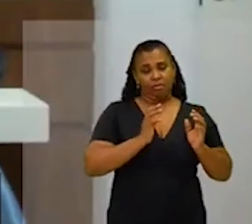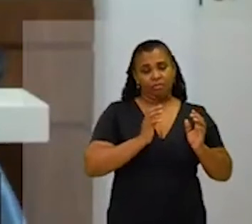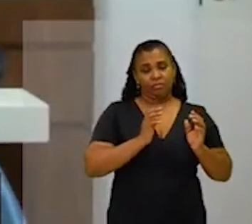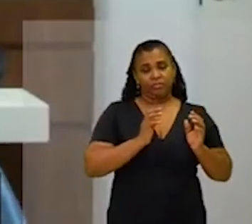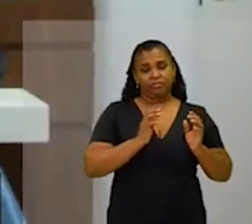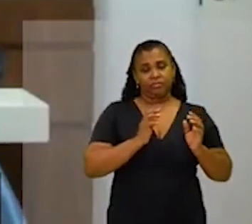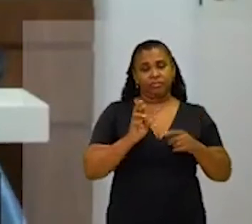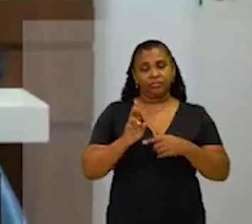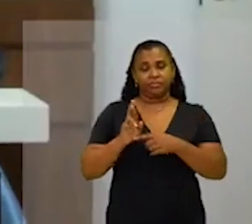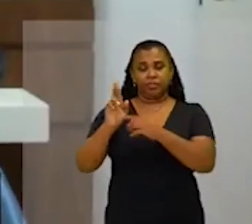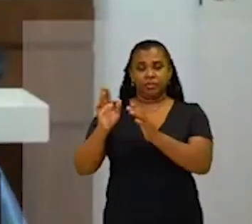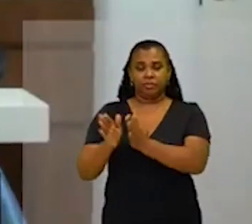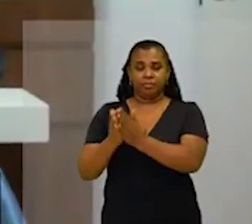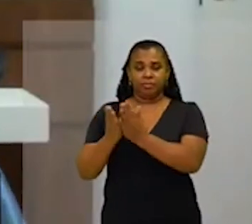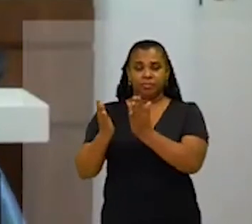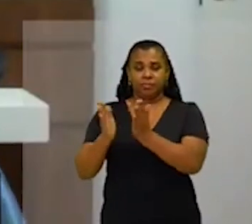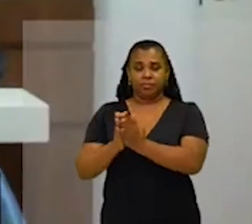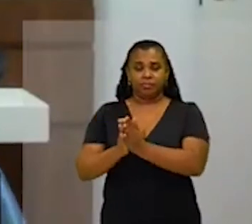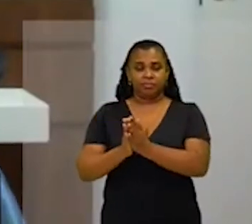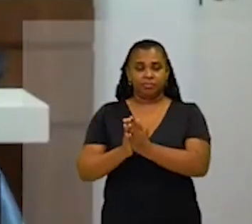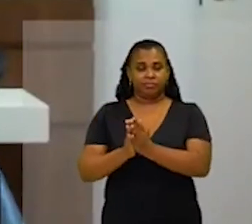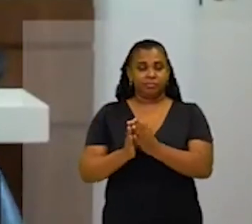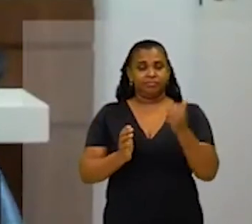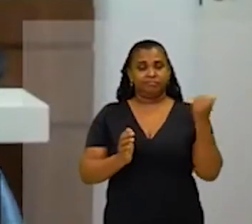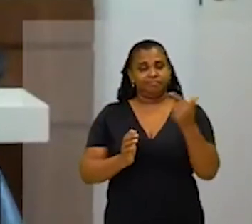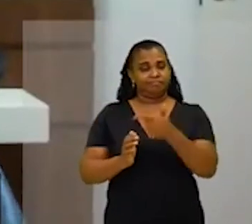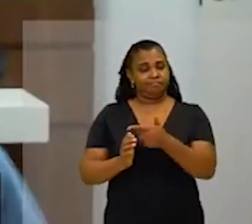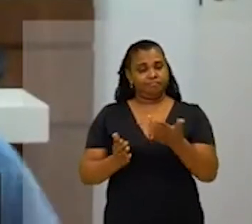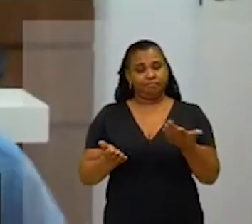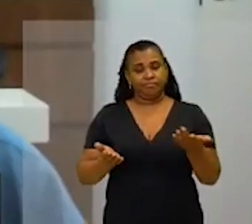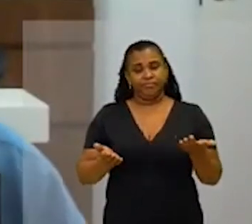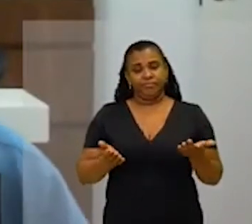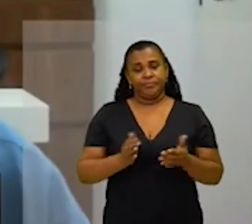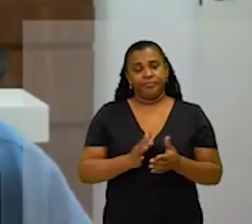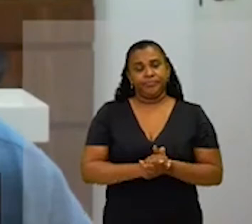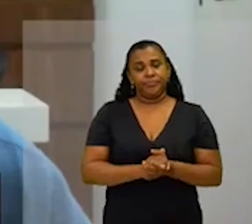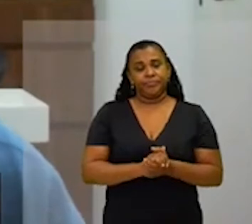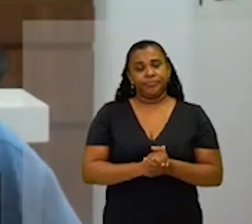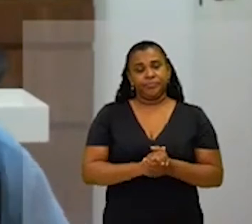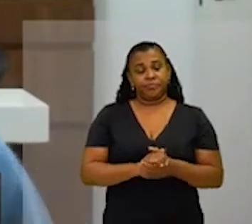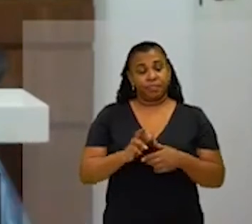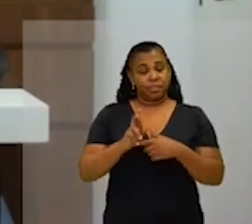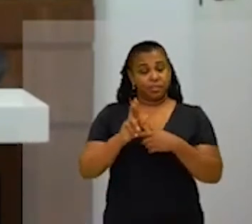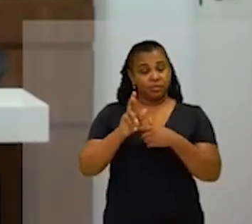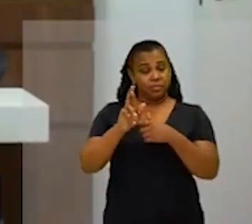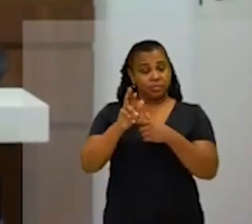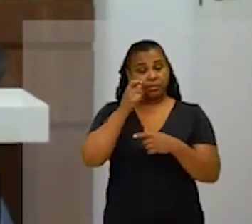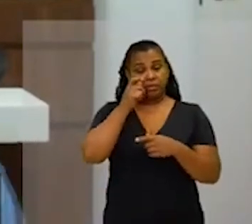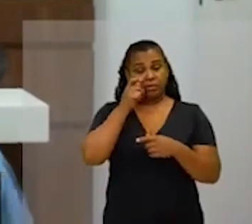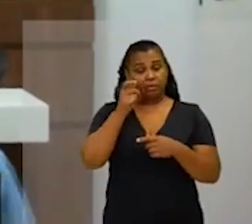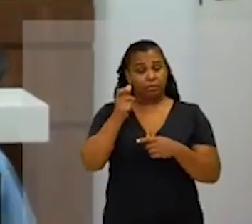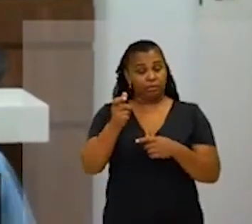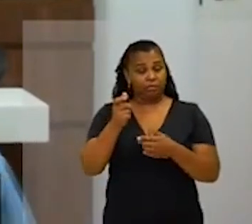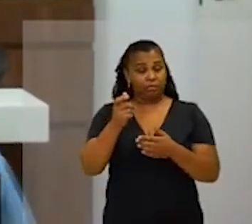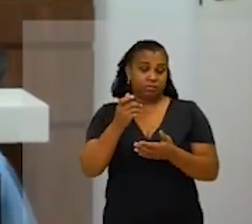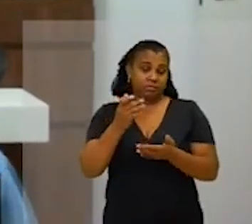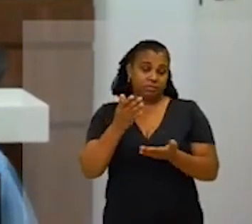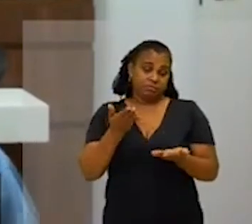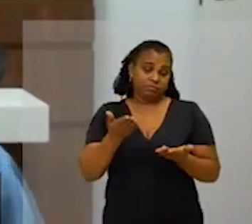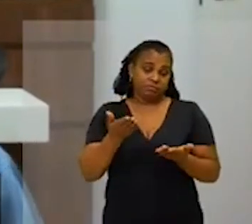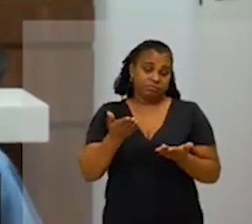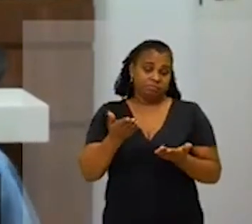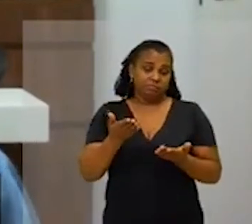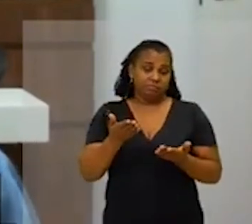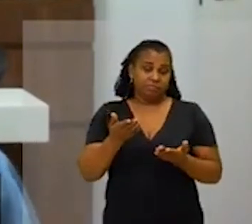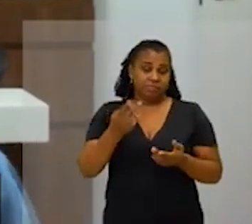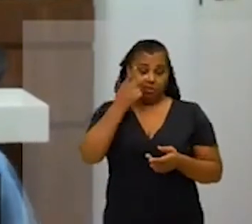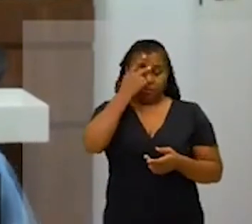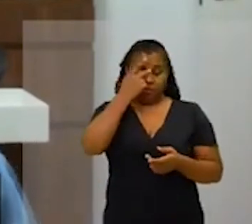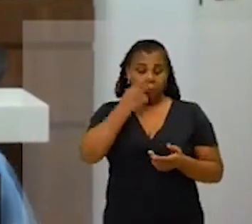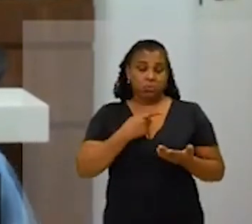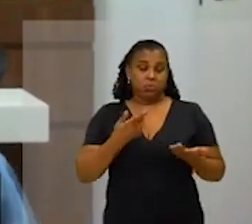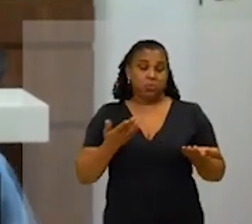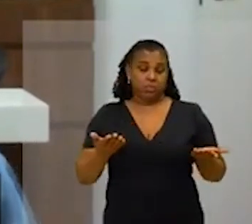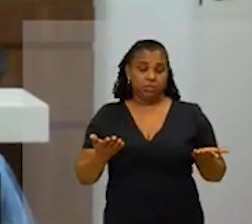eu não funciona eles apresentam interesse por isso não representam o interesse público e o